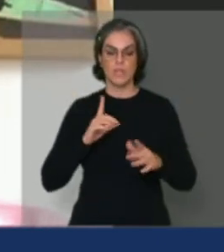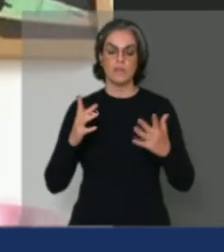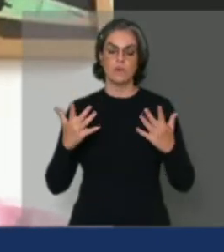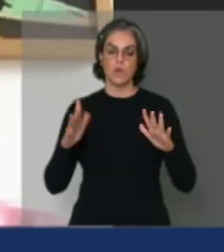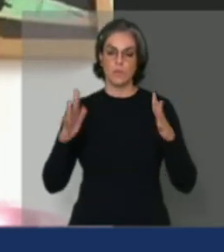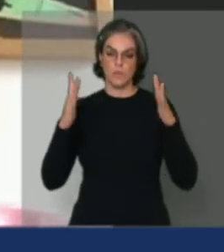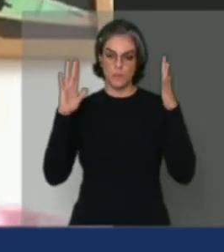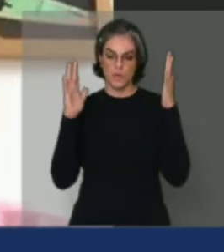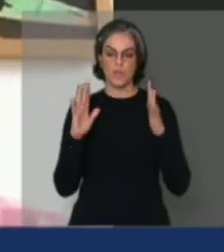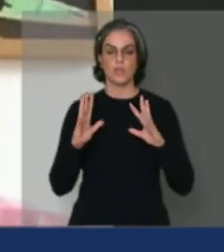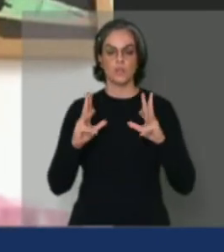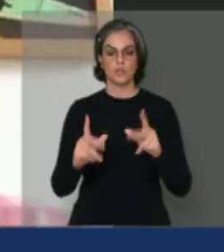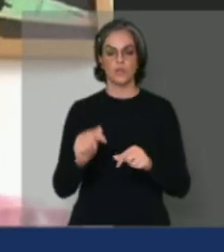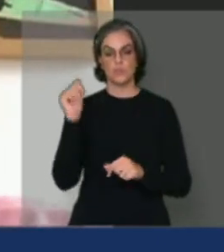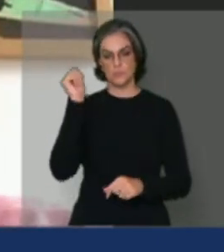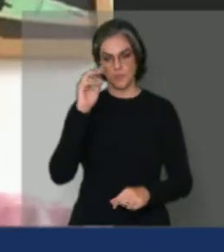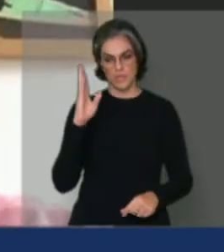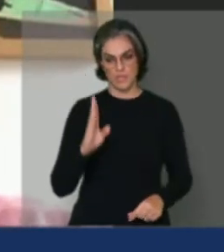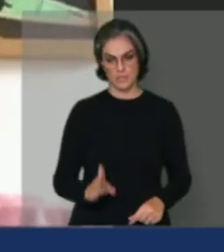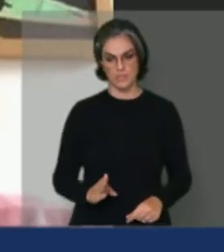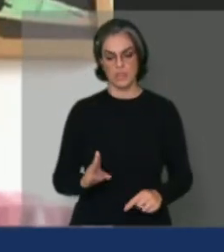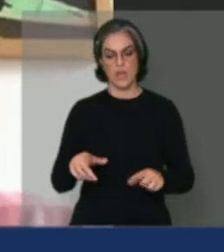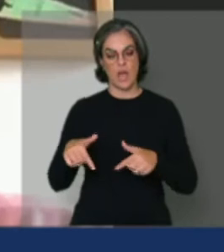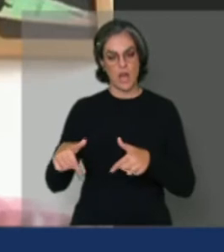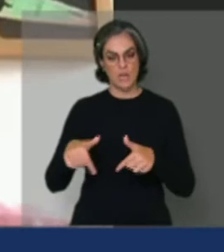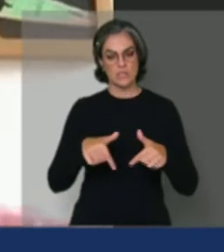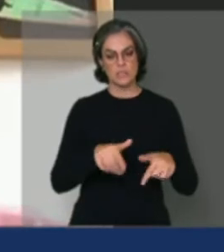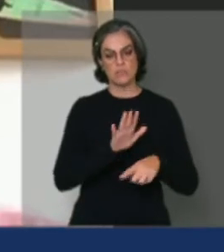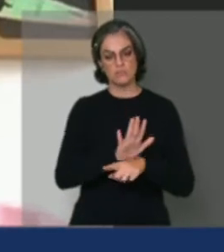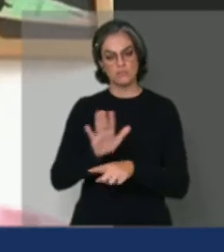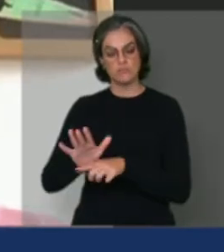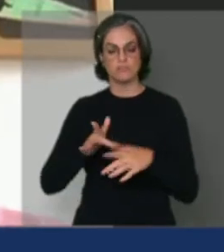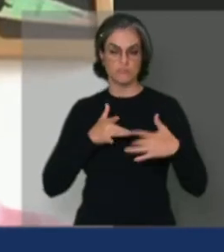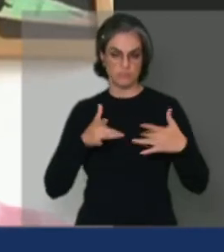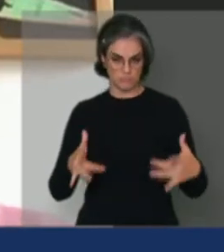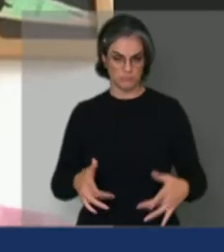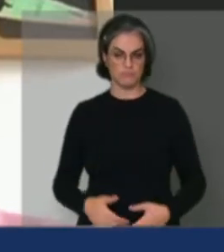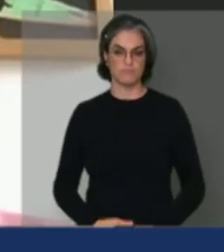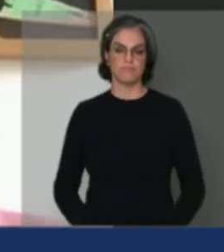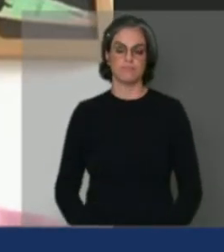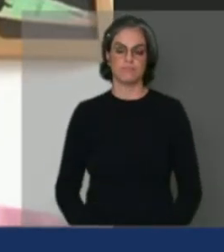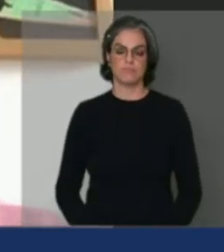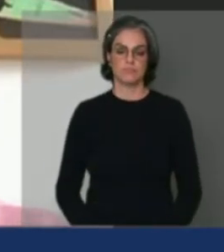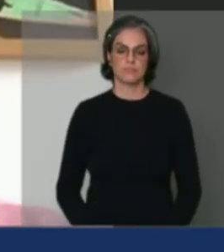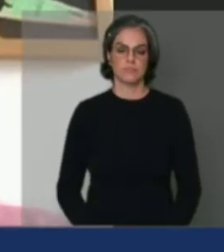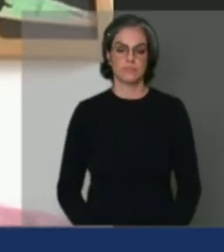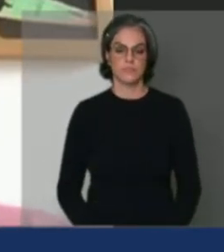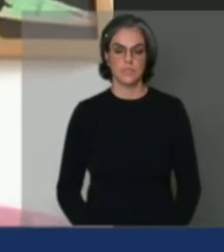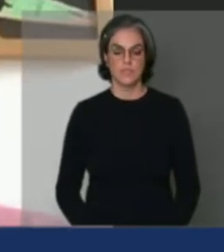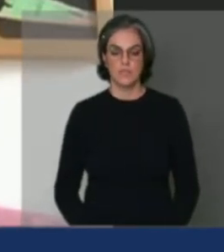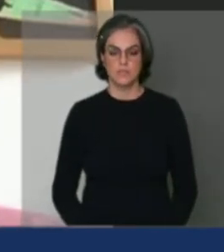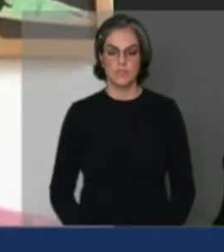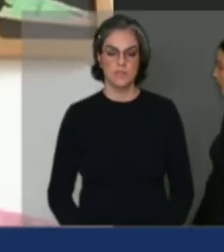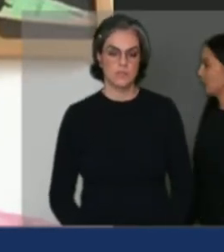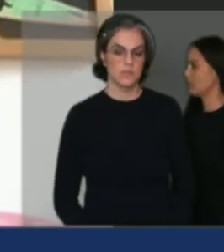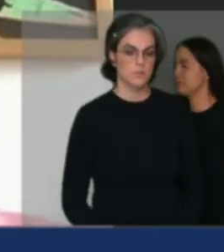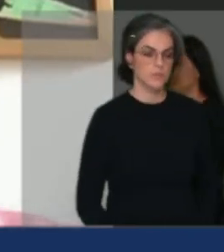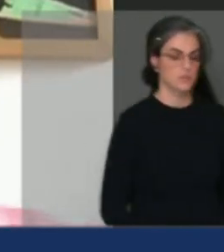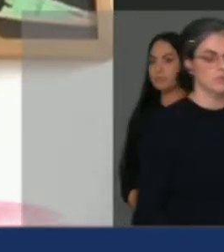COMEMORADO EM TODO O BRASIL COM AÇÕES SOLIDÁRIA, EM SERGIPE, DIA 24 DE JULHO, MAIS DE CEM TONELADAS DE ALIMENTOS,